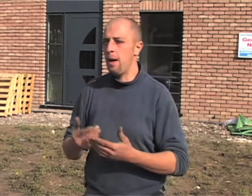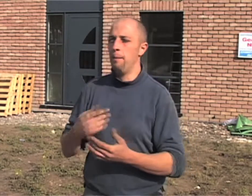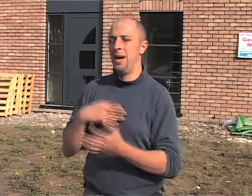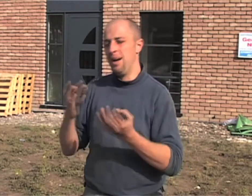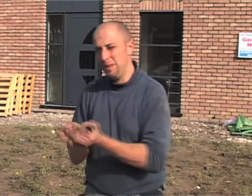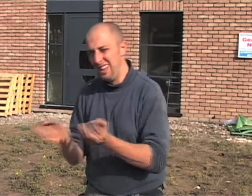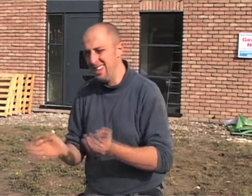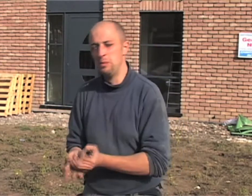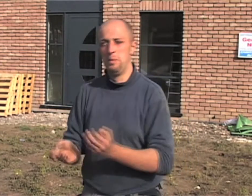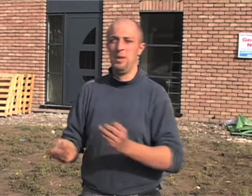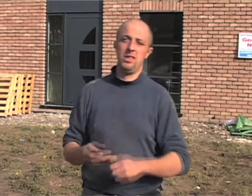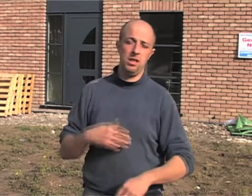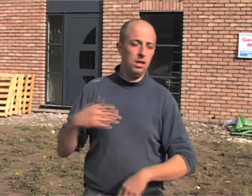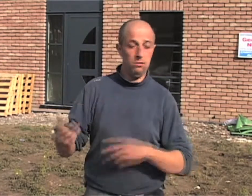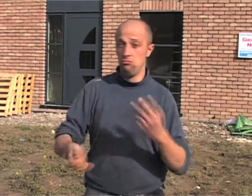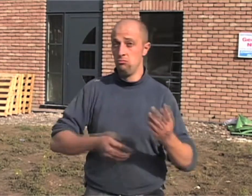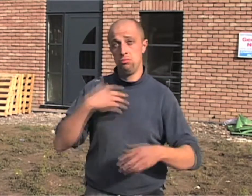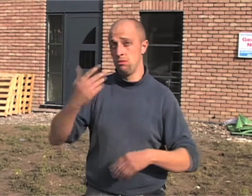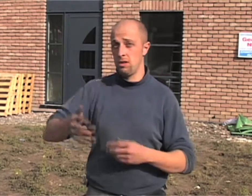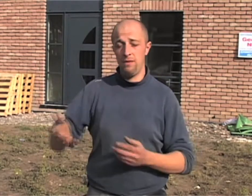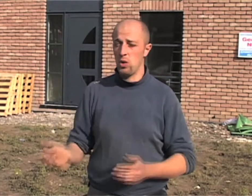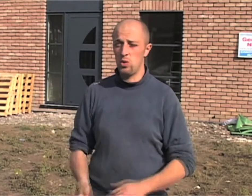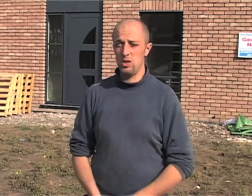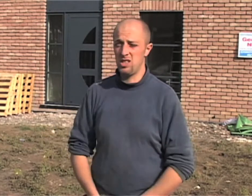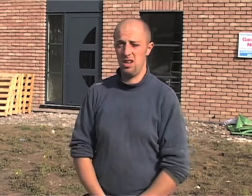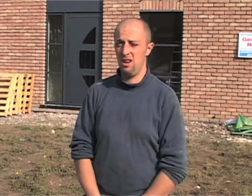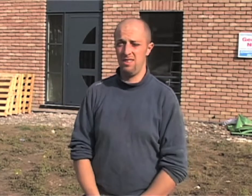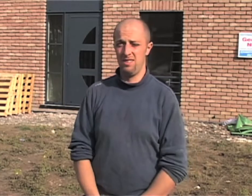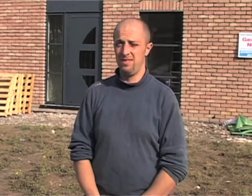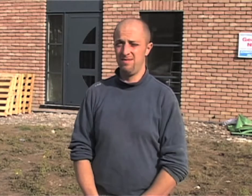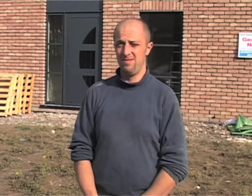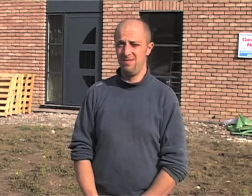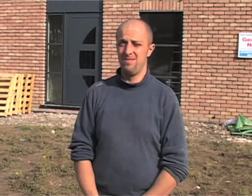et si ça n'allait pas, on m'expliquait à nouveau. Et finalement, ça s'est fait tout seul.